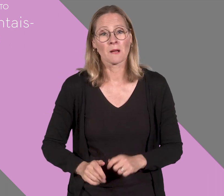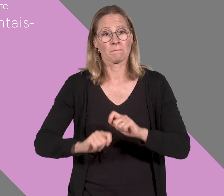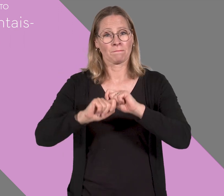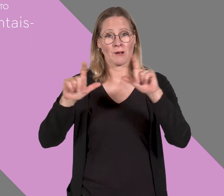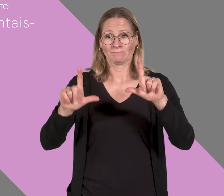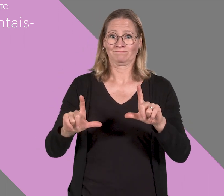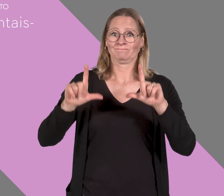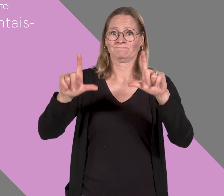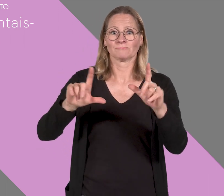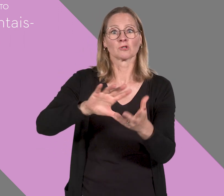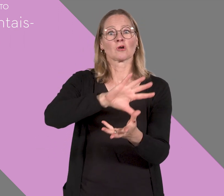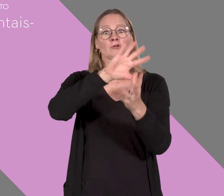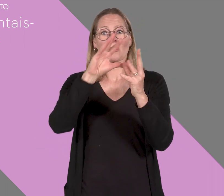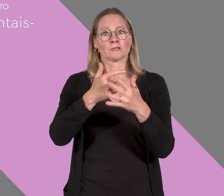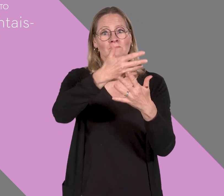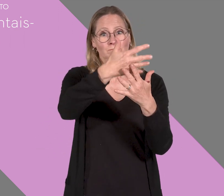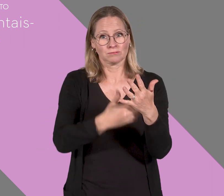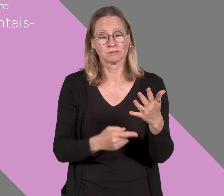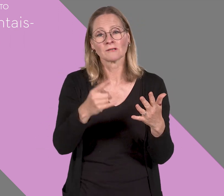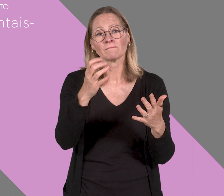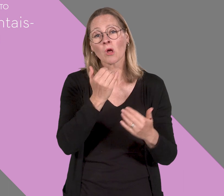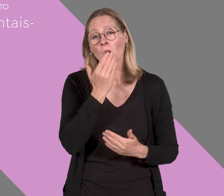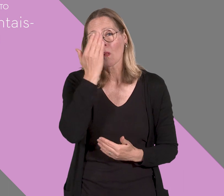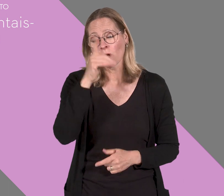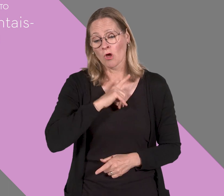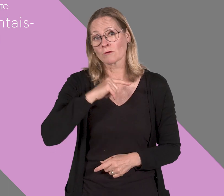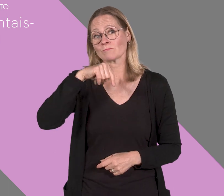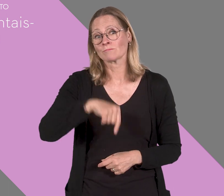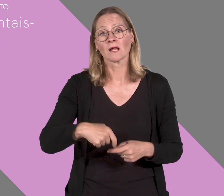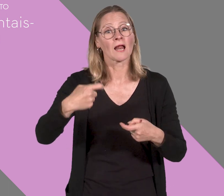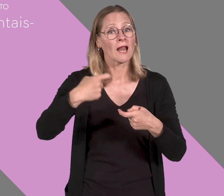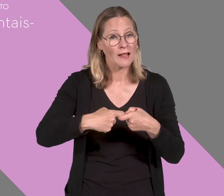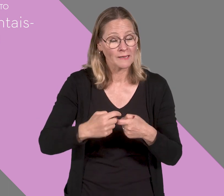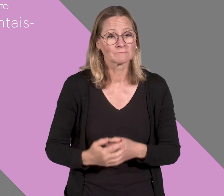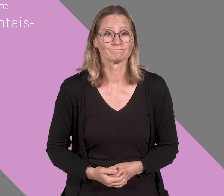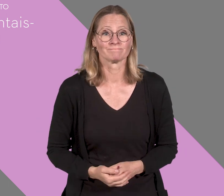Voit käydä lukemassa blogipostauksen kokonaisuudessaan oheisesta linkistä.